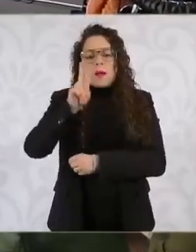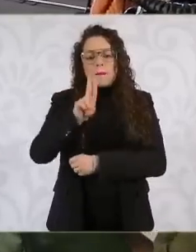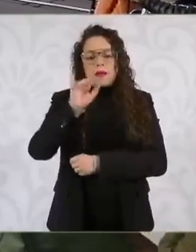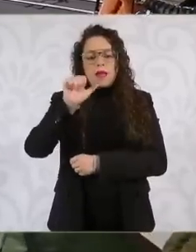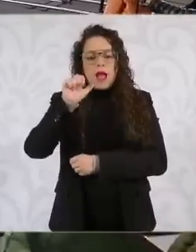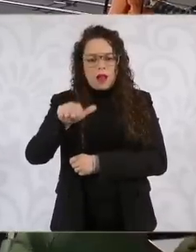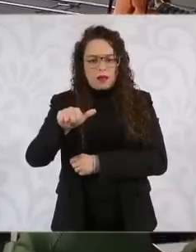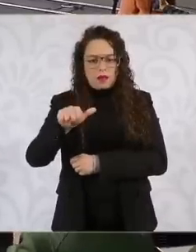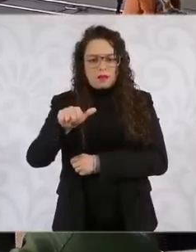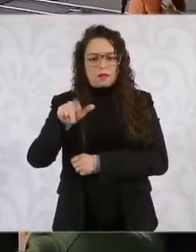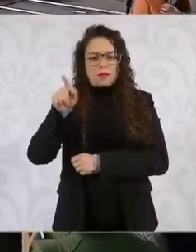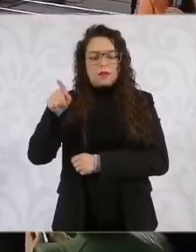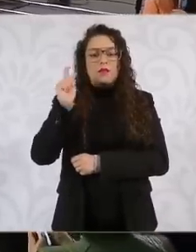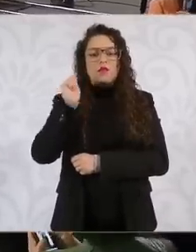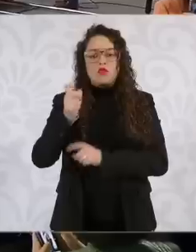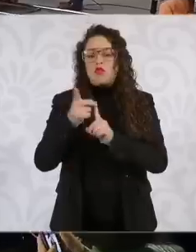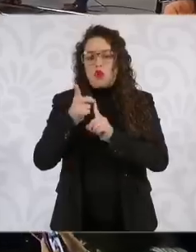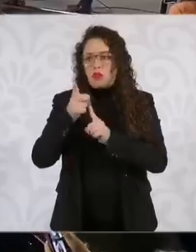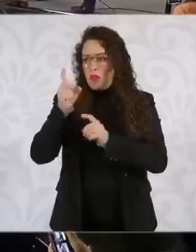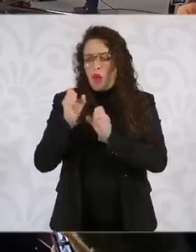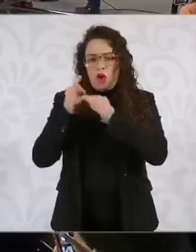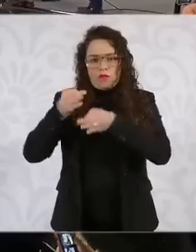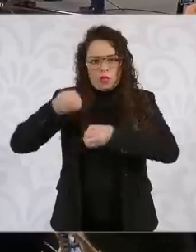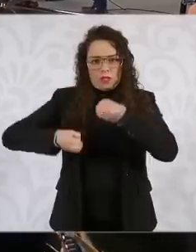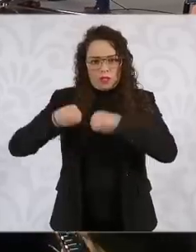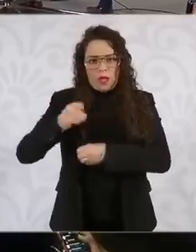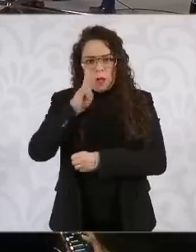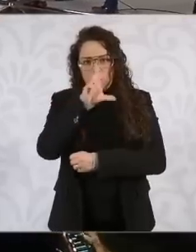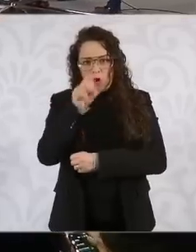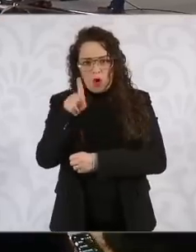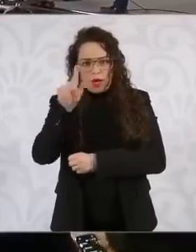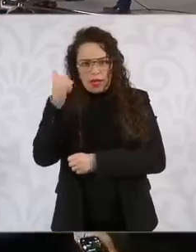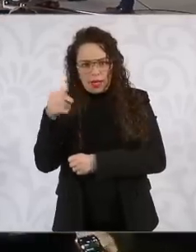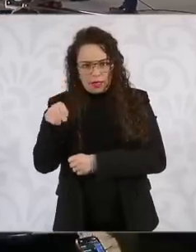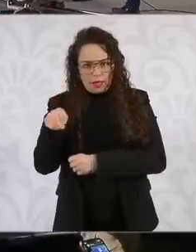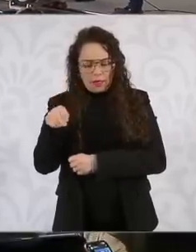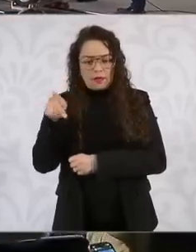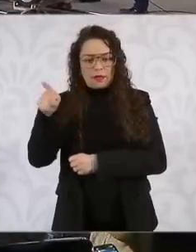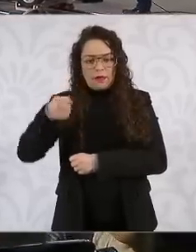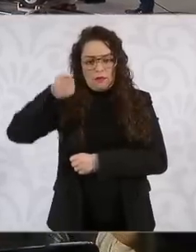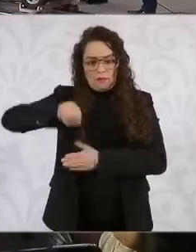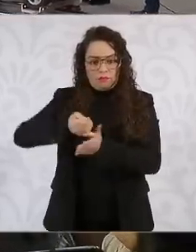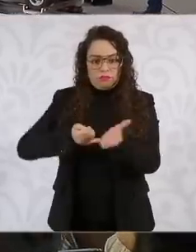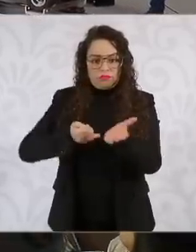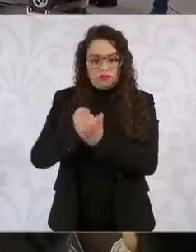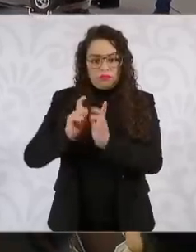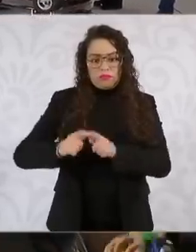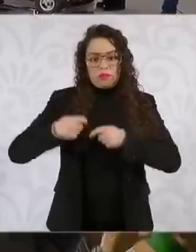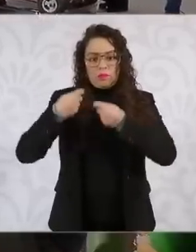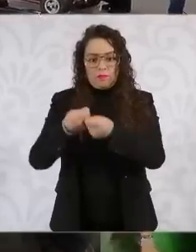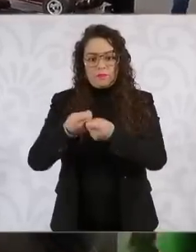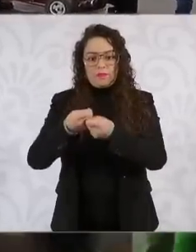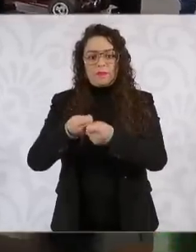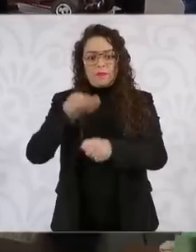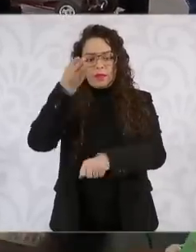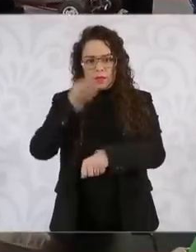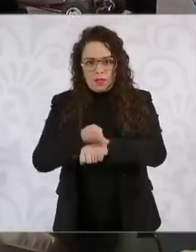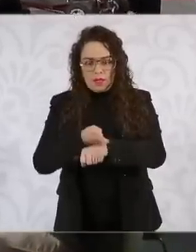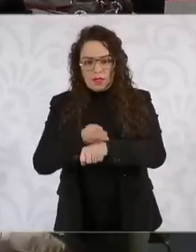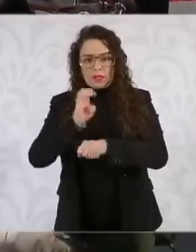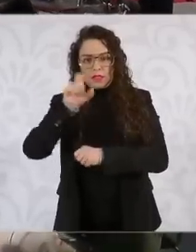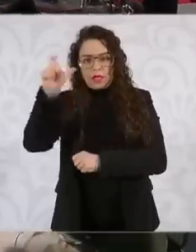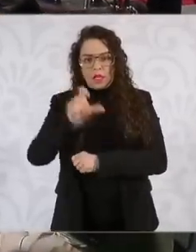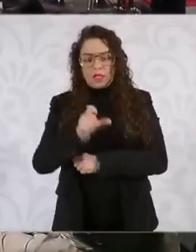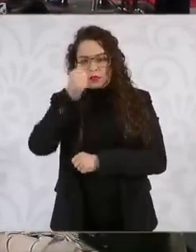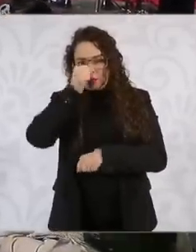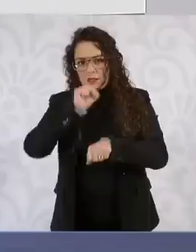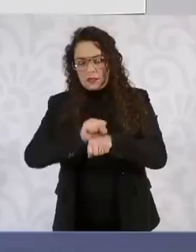corte de Brooklyn sentenció a Genaro García Luna exsecretario de Felipe